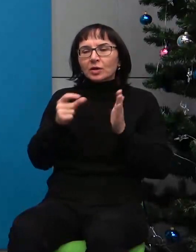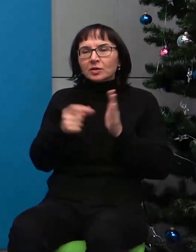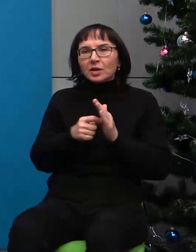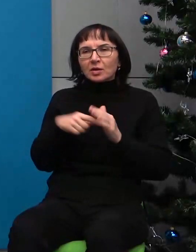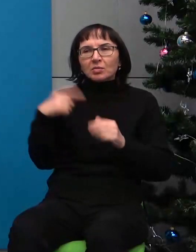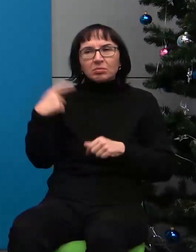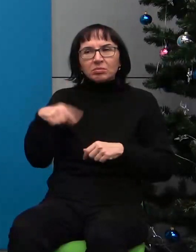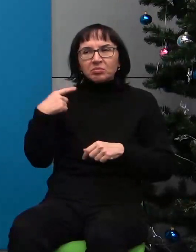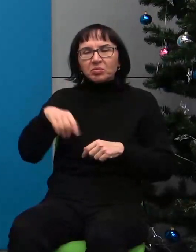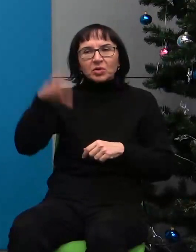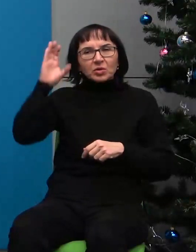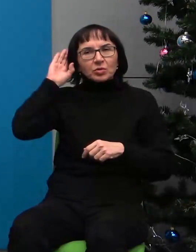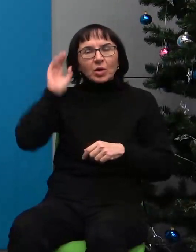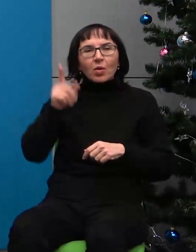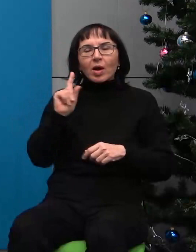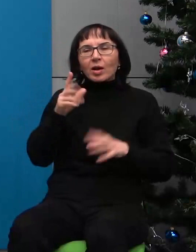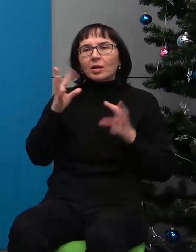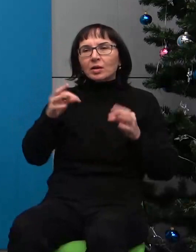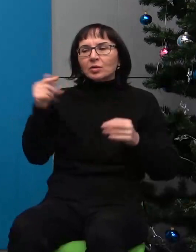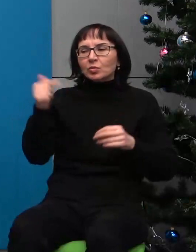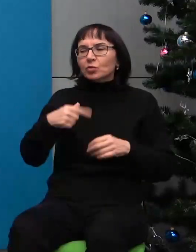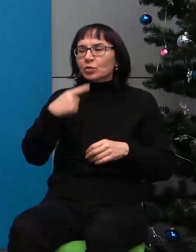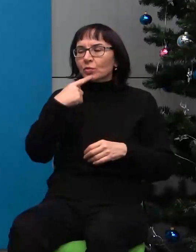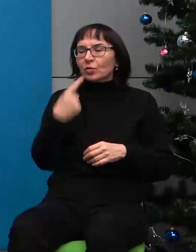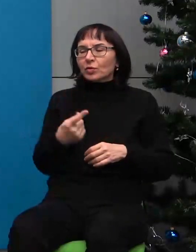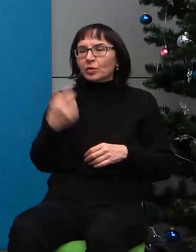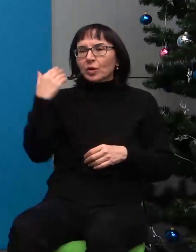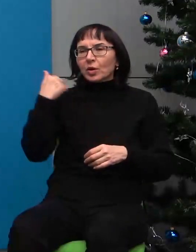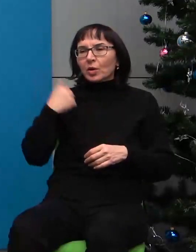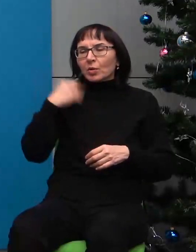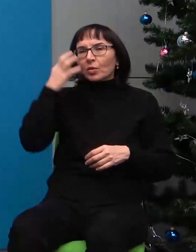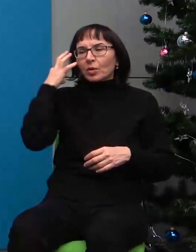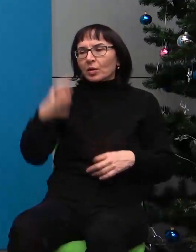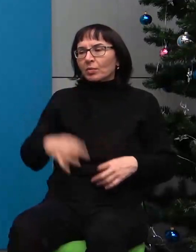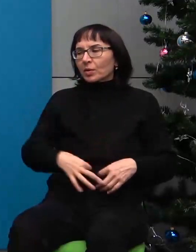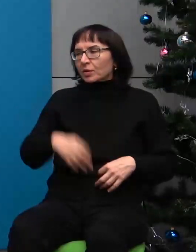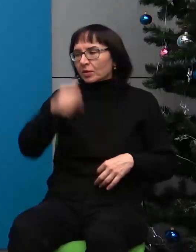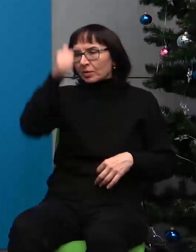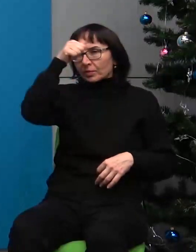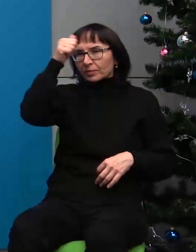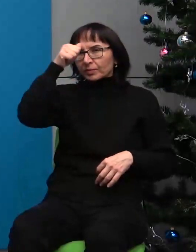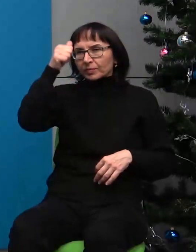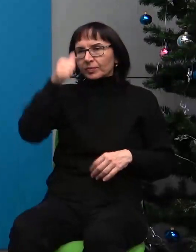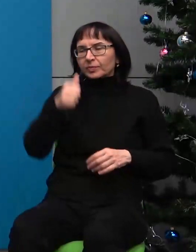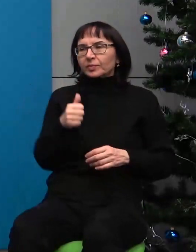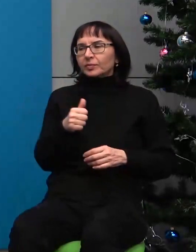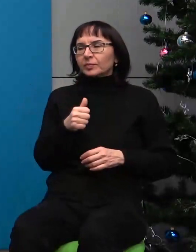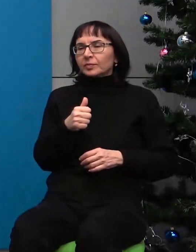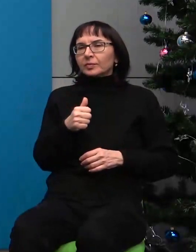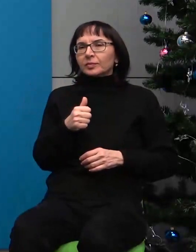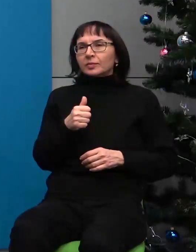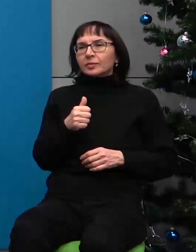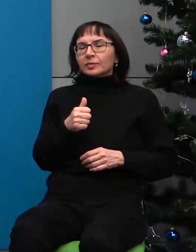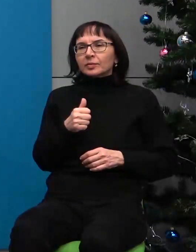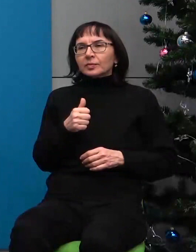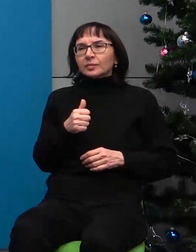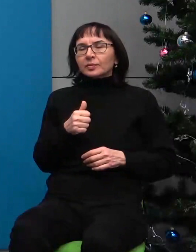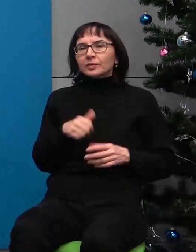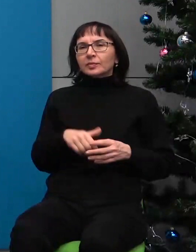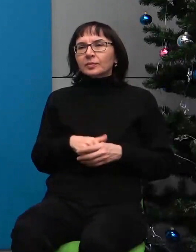Była pani, jak ona się nazywała, żebym Państwu przypomniał.